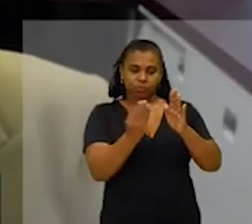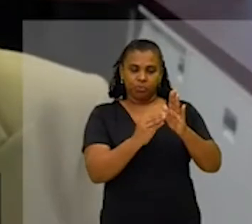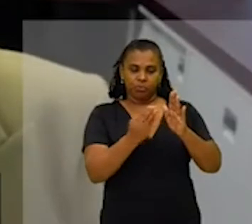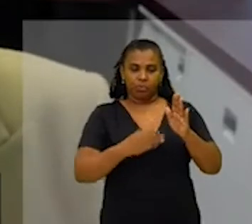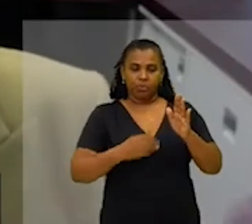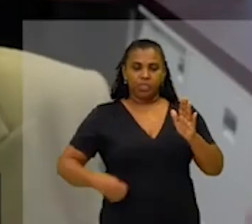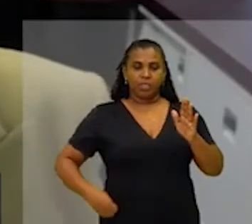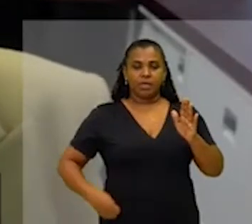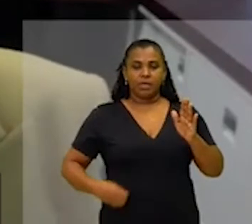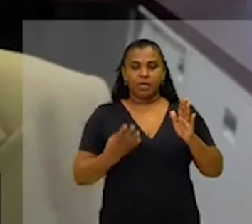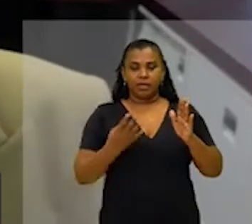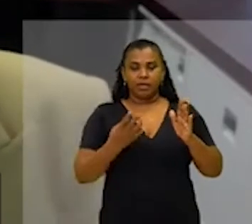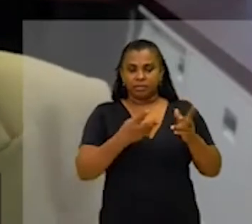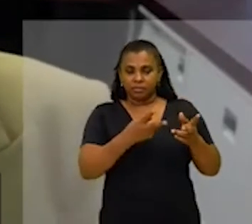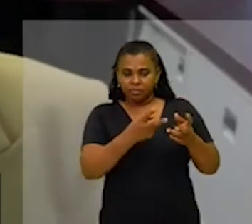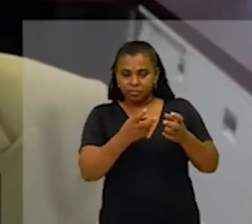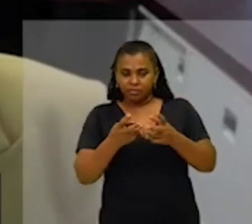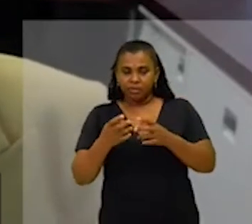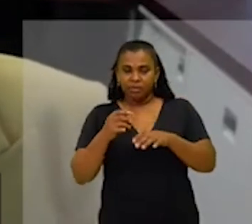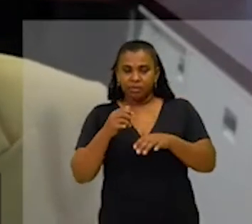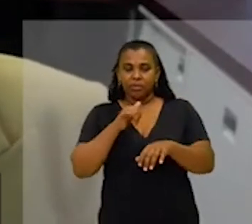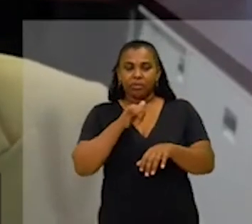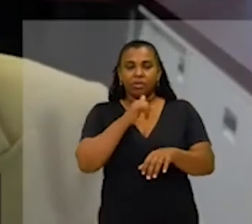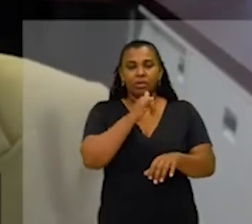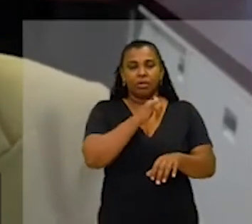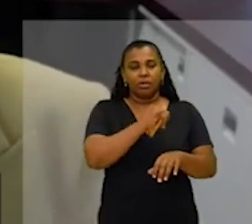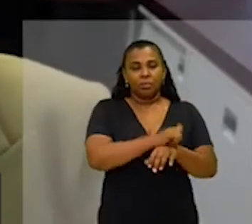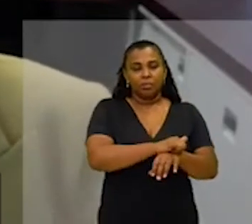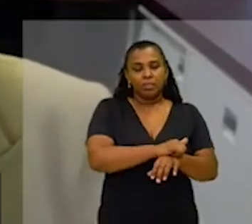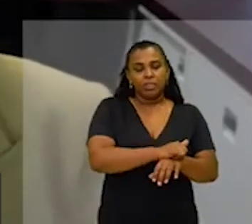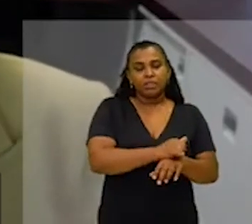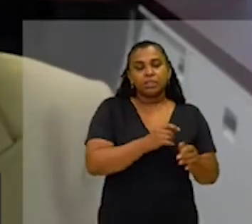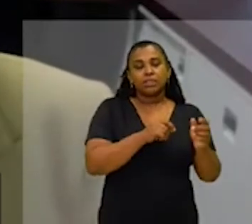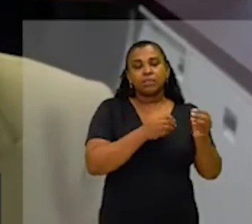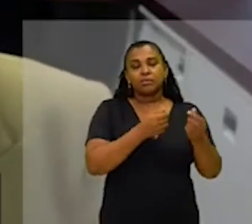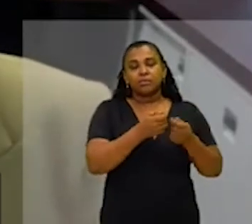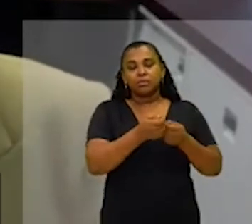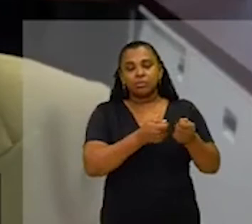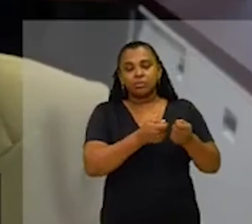programação de aplicativos gente você conseguiu fazer o gerenciamento de gás E no caso das